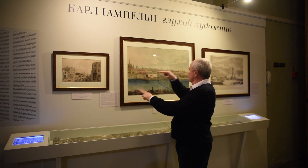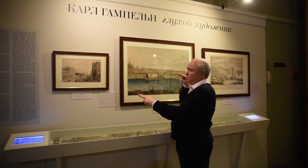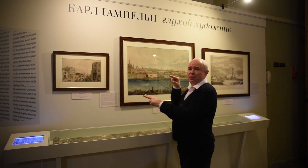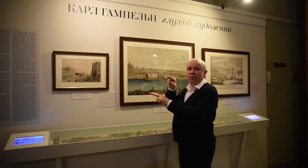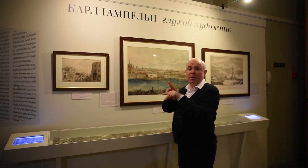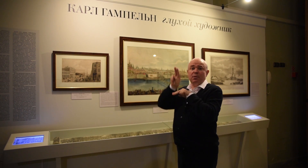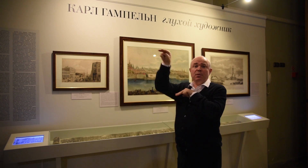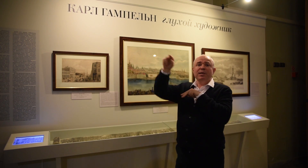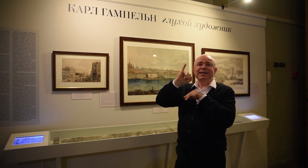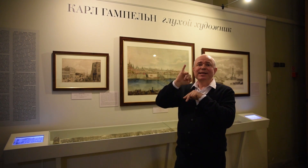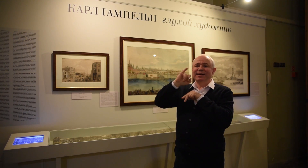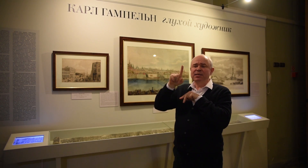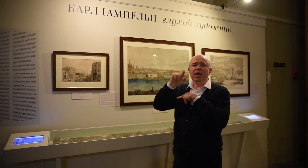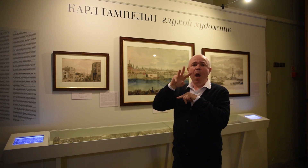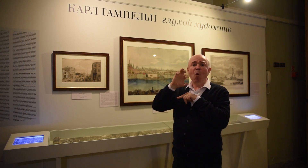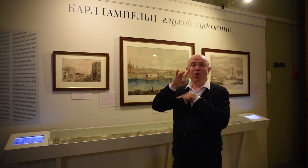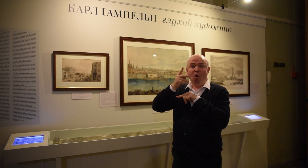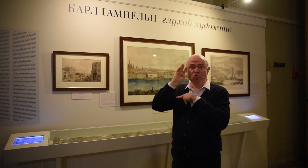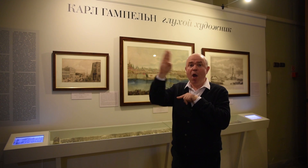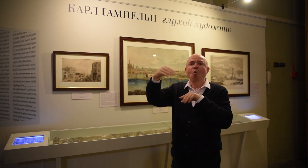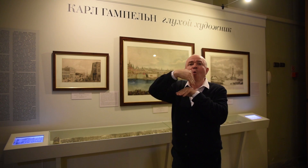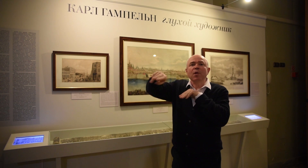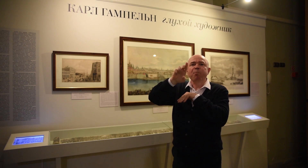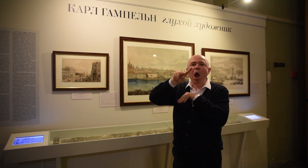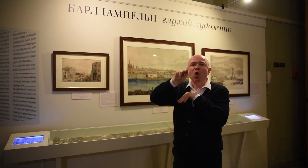мост, соединяющий Замоскворечье и улицу Балчуг.